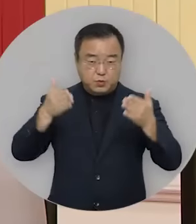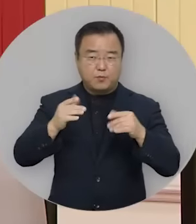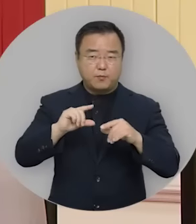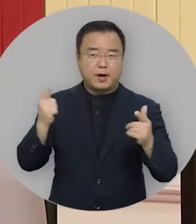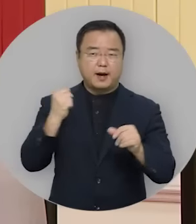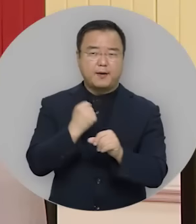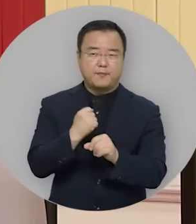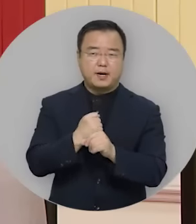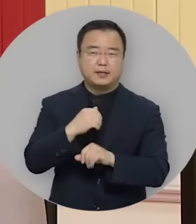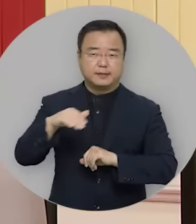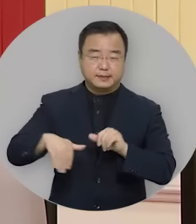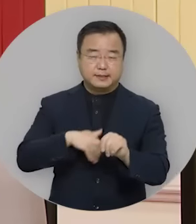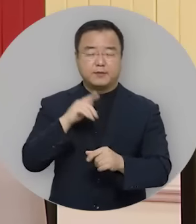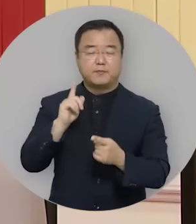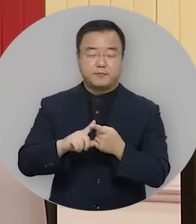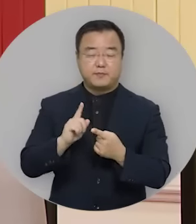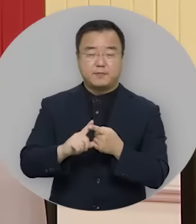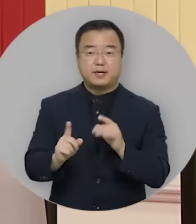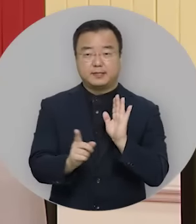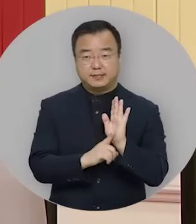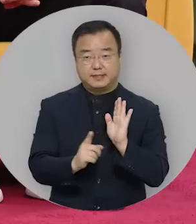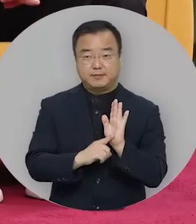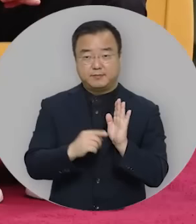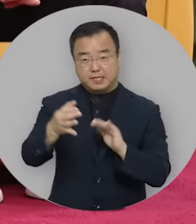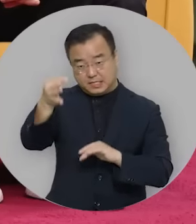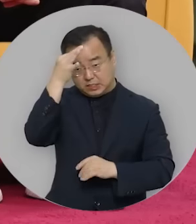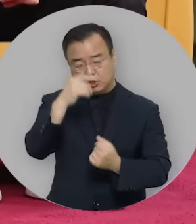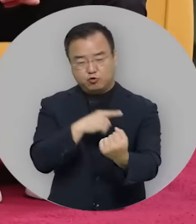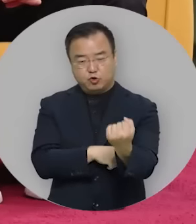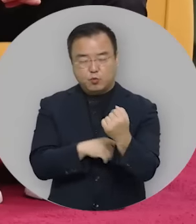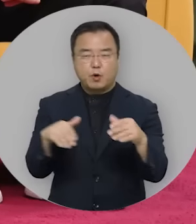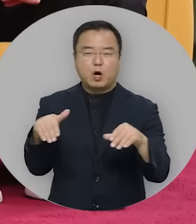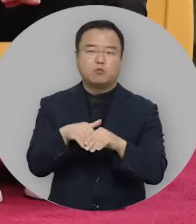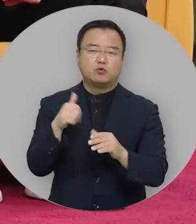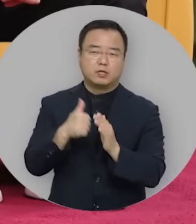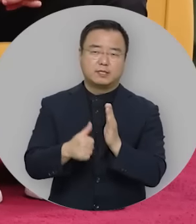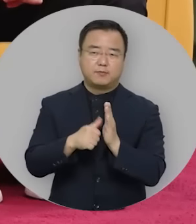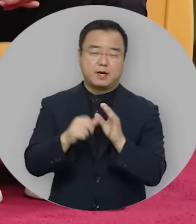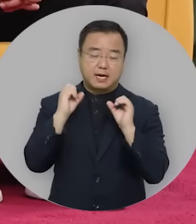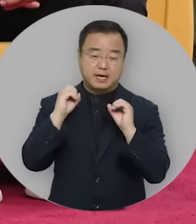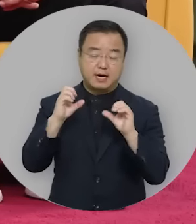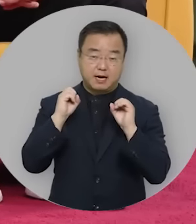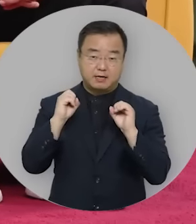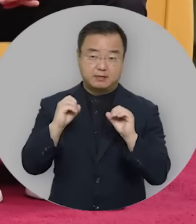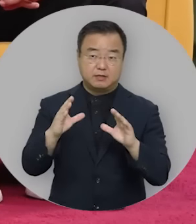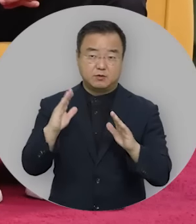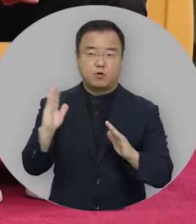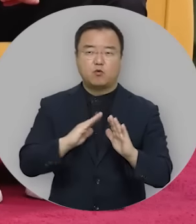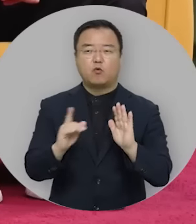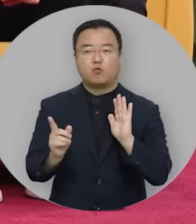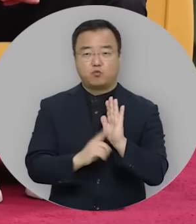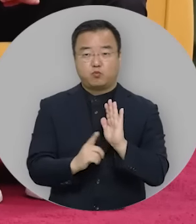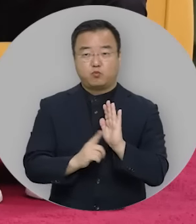이 작품을 만들게 된 프레젠테이션으로 기술력과 그리고 문화재에 대해서 알리는 공모전이었습니다.